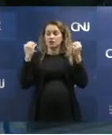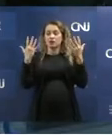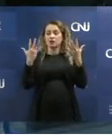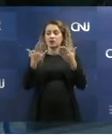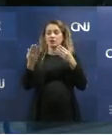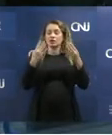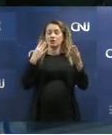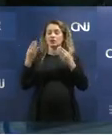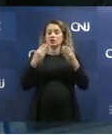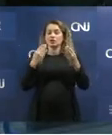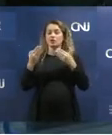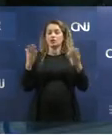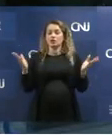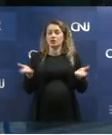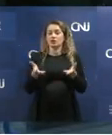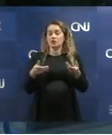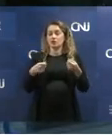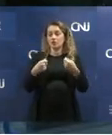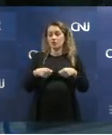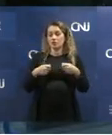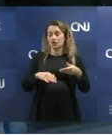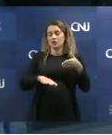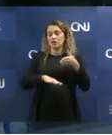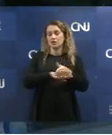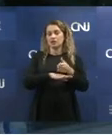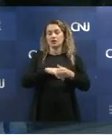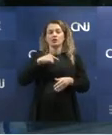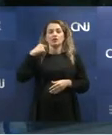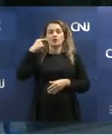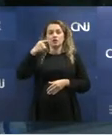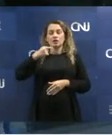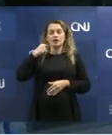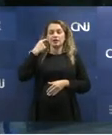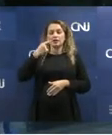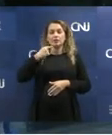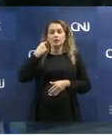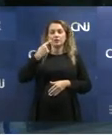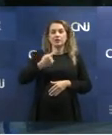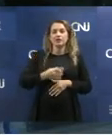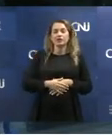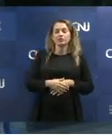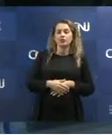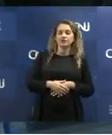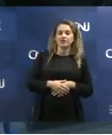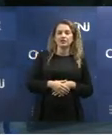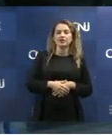É preciso, às vezes, que a advogada venha na tribuna e com essa exposição e aqui cumprimenta a